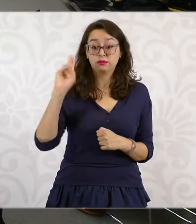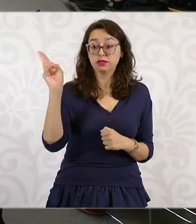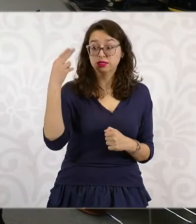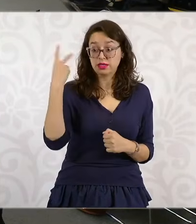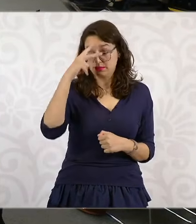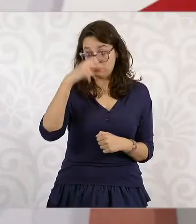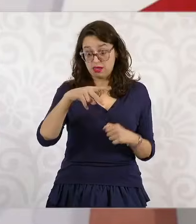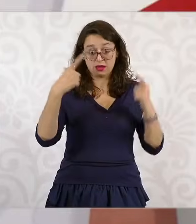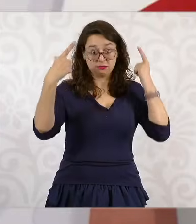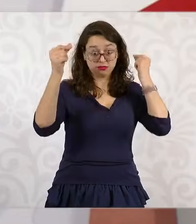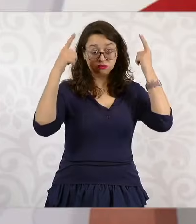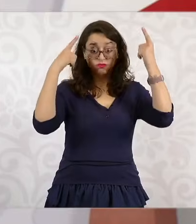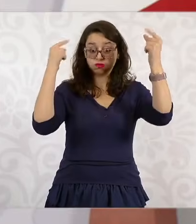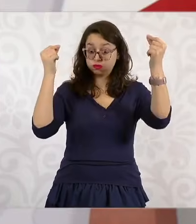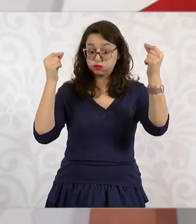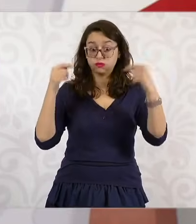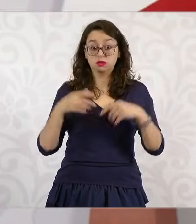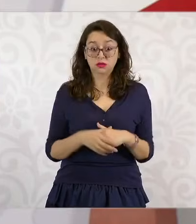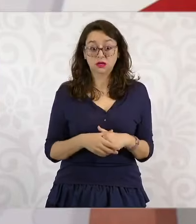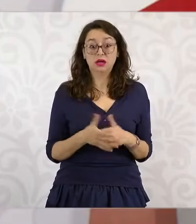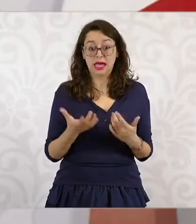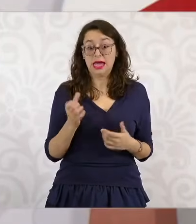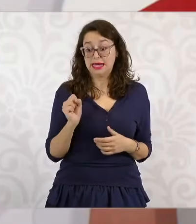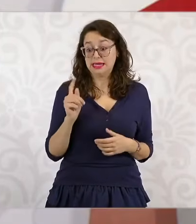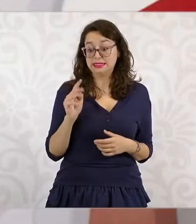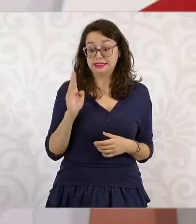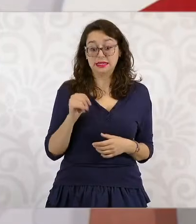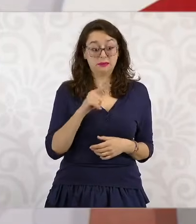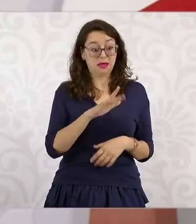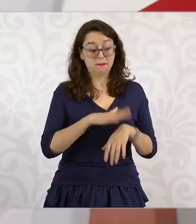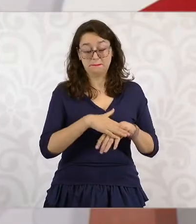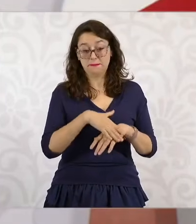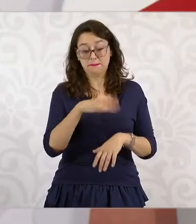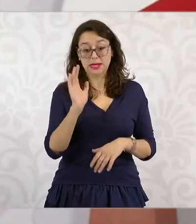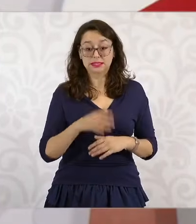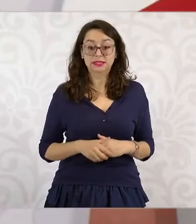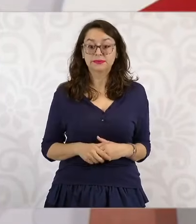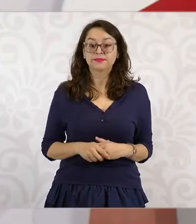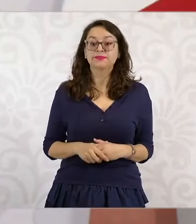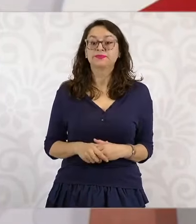para los mexicanoamericanos, especialmente en STEM, por cierto. Eh, también es altísimo en el